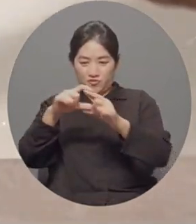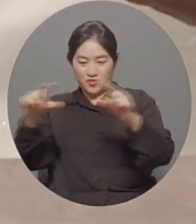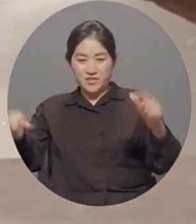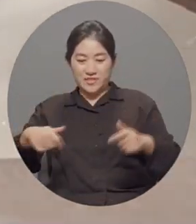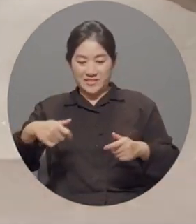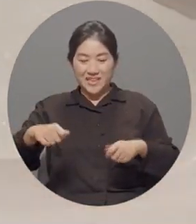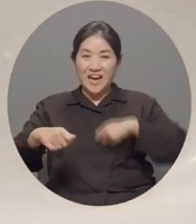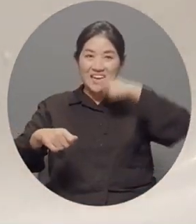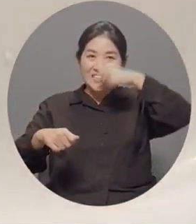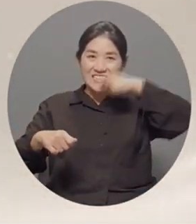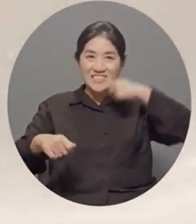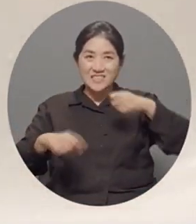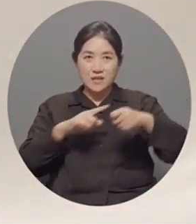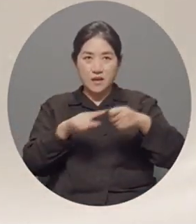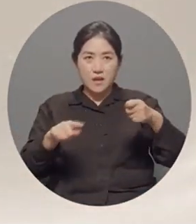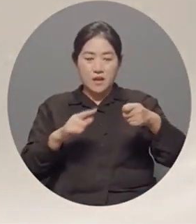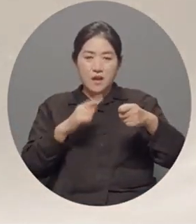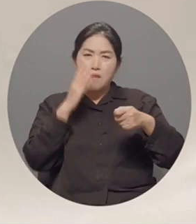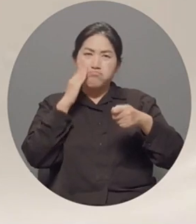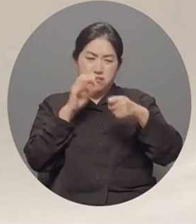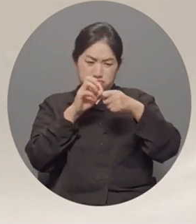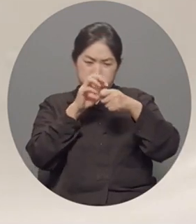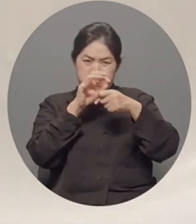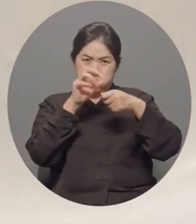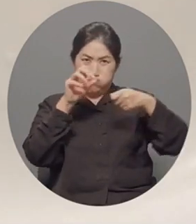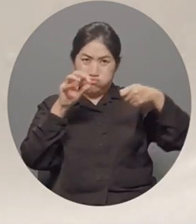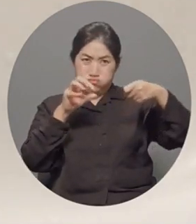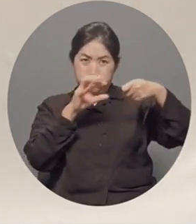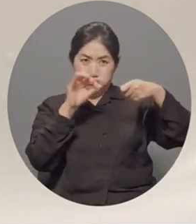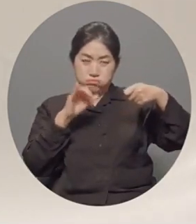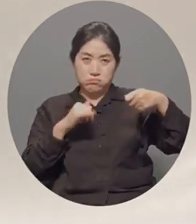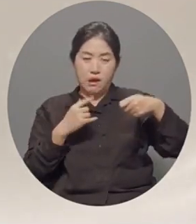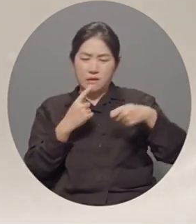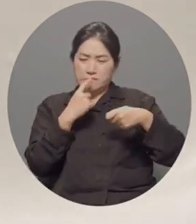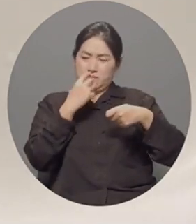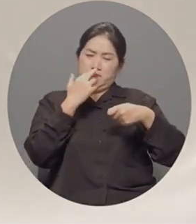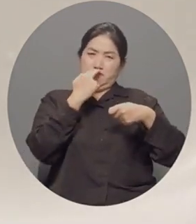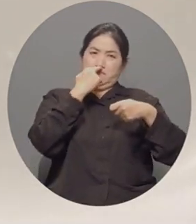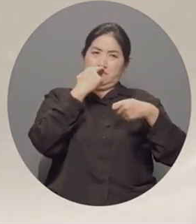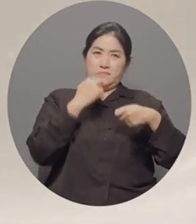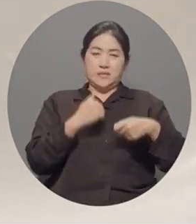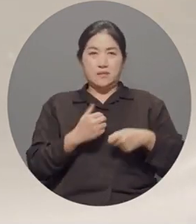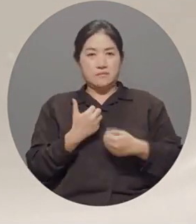(기자) 중국어가 쓰인 치약을 짜서 이를 닦자 칫솔에 푸른 거품이 가득 생깁니다.